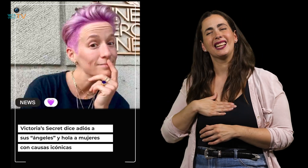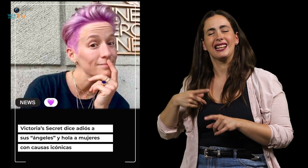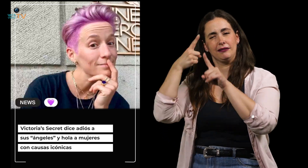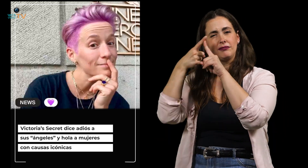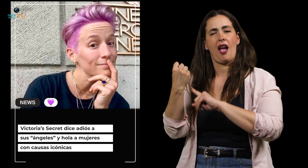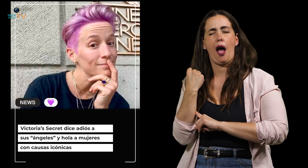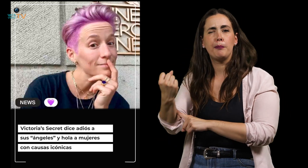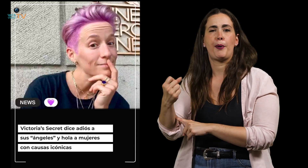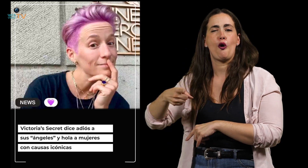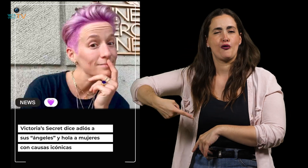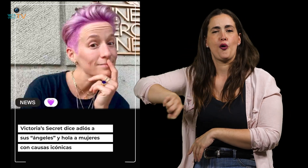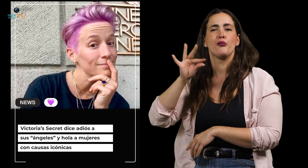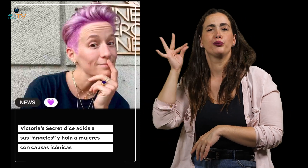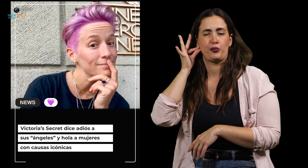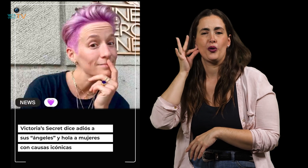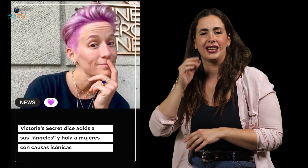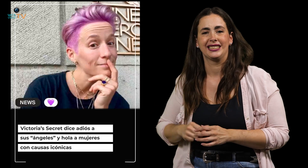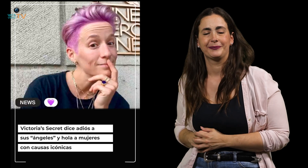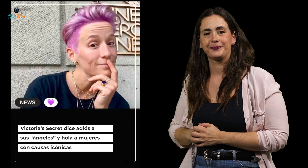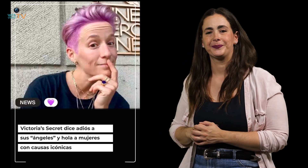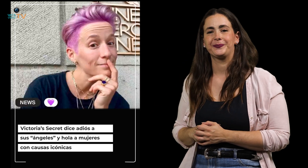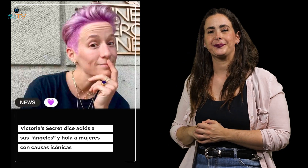y reunir apoyo para causas importantes para las mujeres".